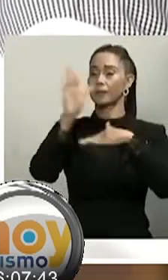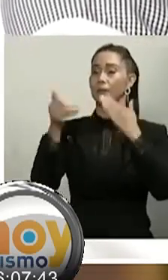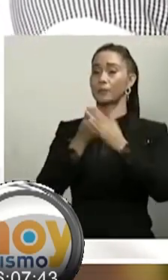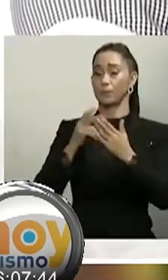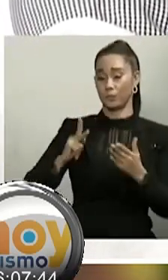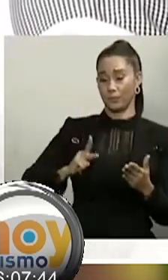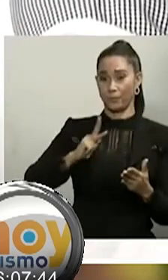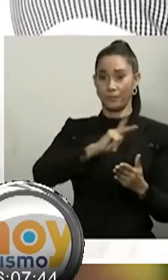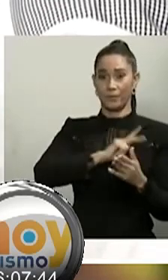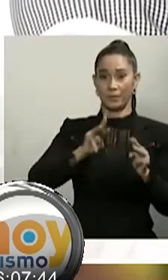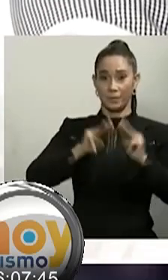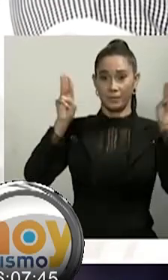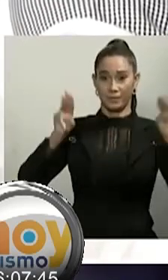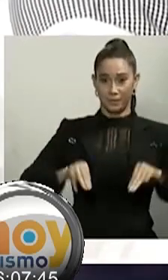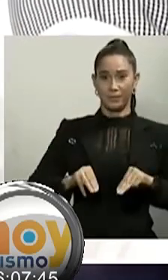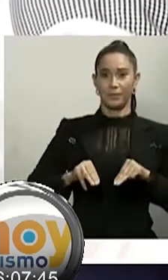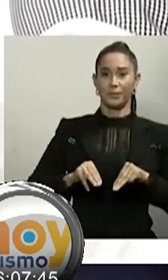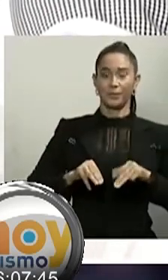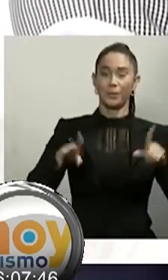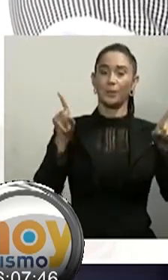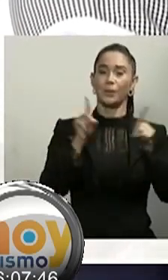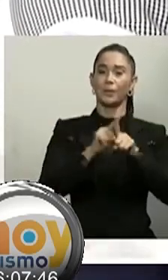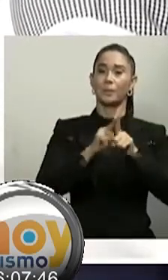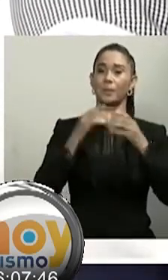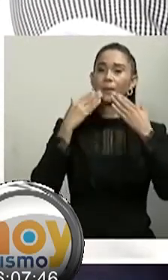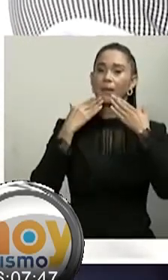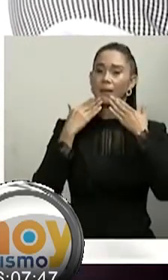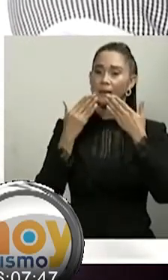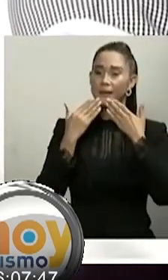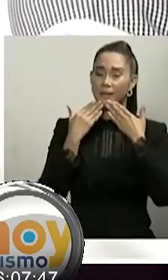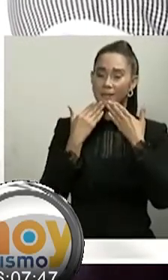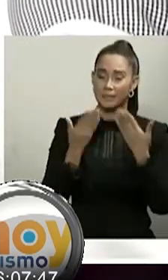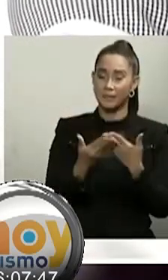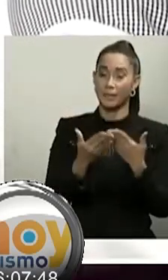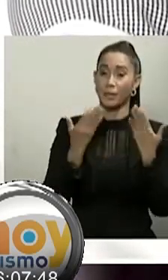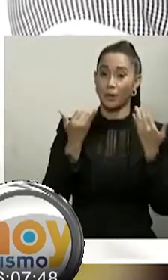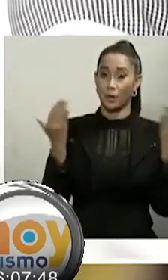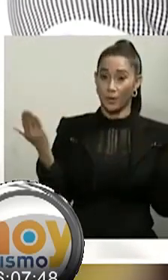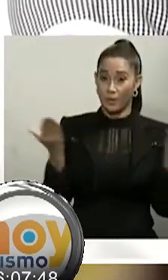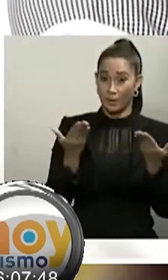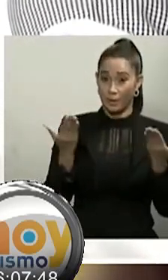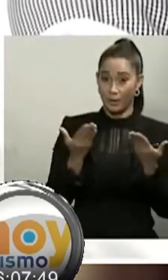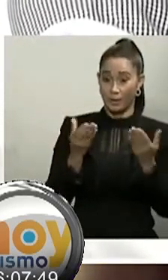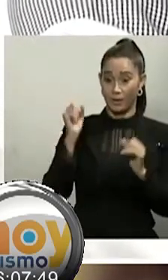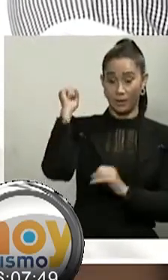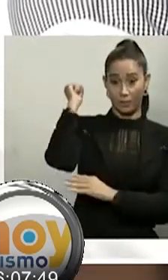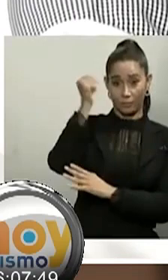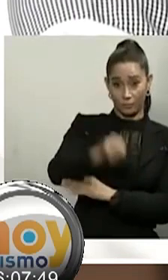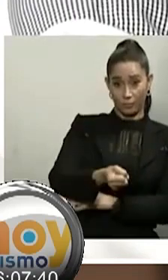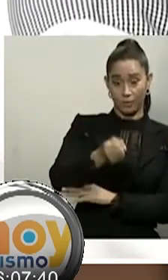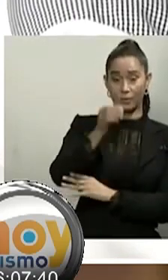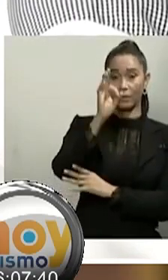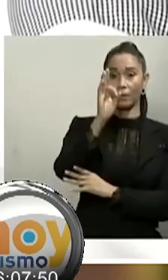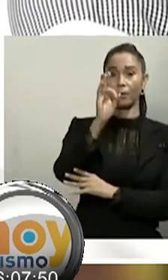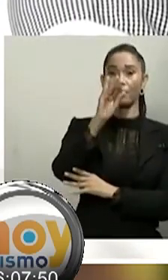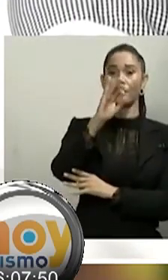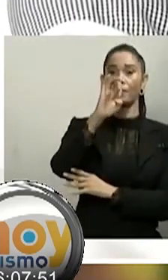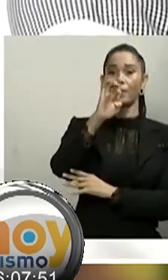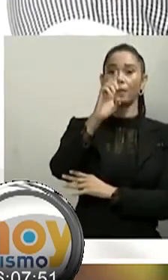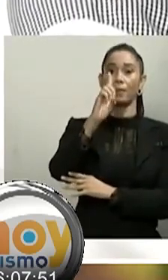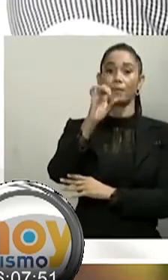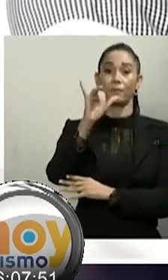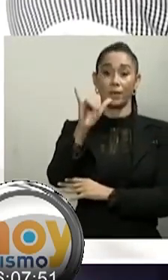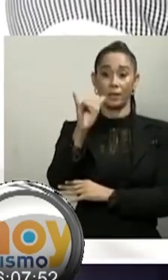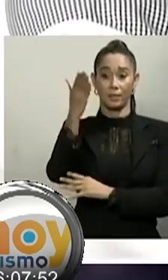en incrementar algún 19% estas son las que pertenecen a los negocios grandes verdad